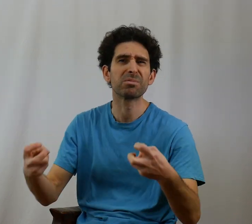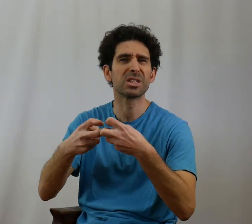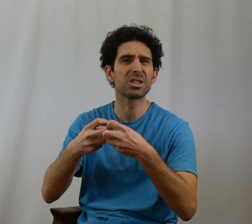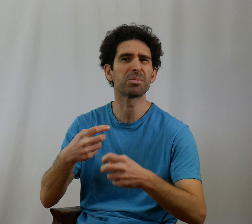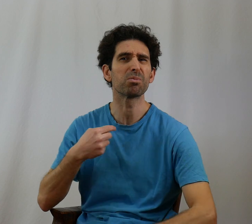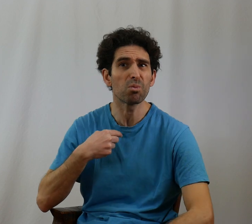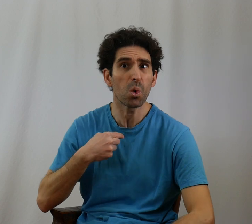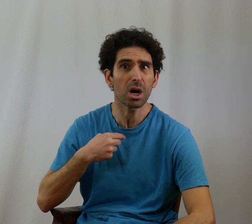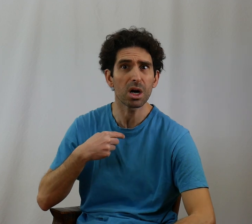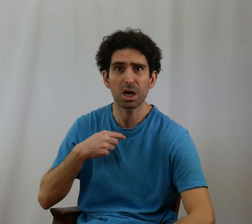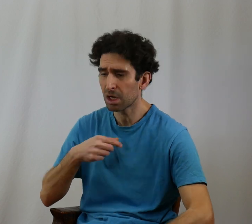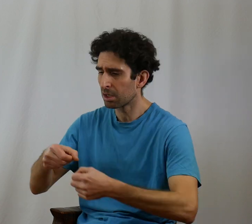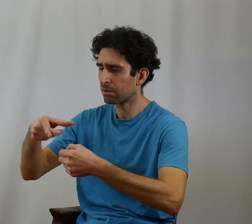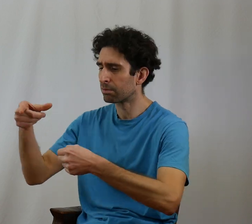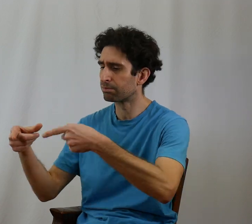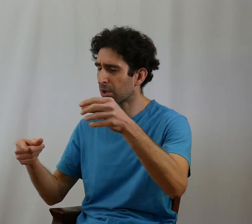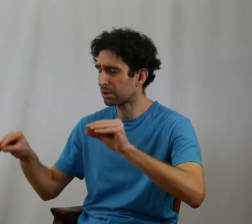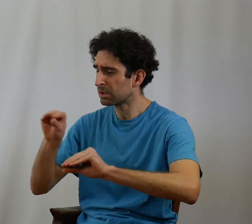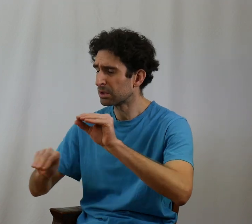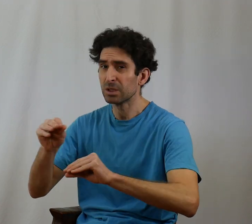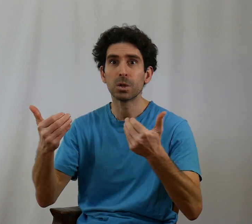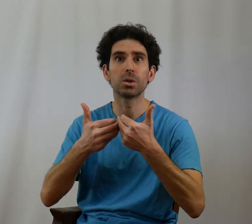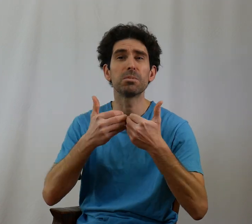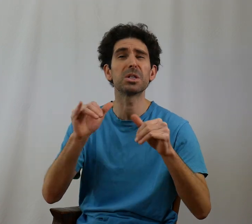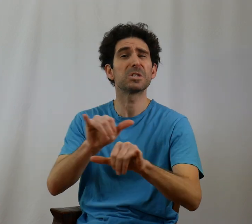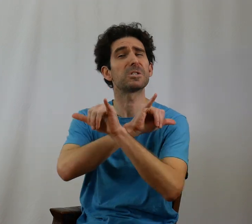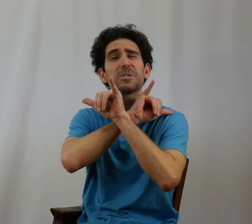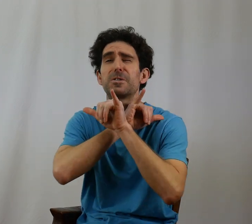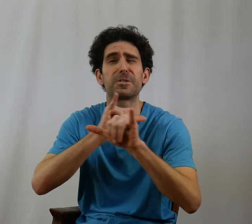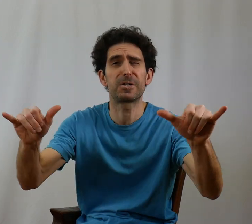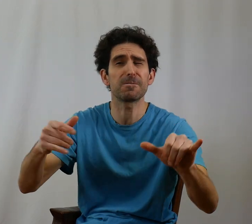Par exemple, ne me demande jamais de m'occuper des plantes !